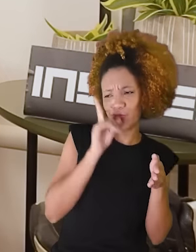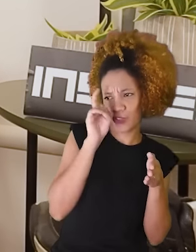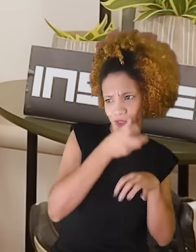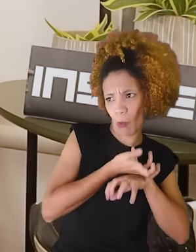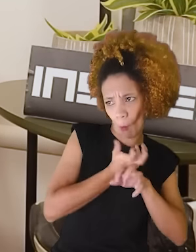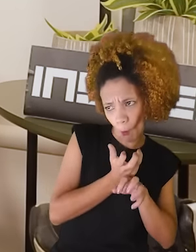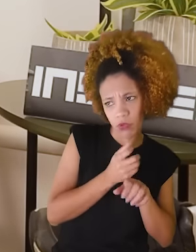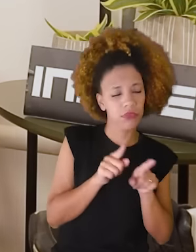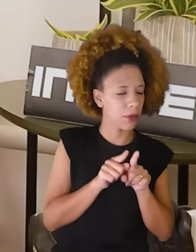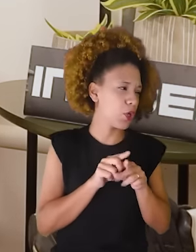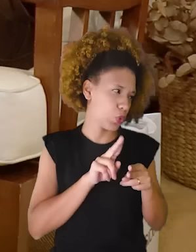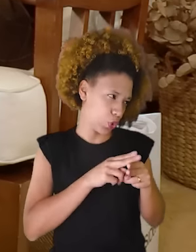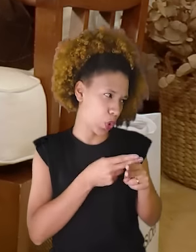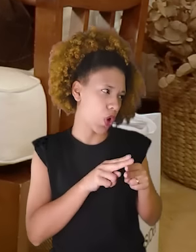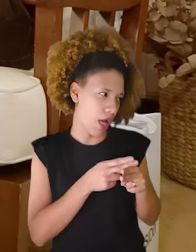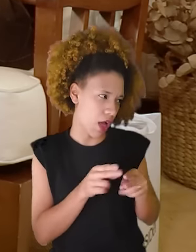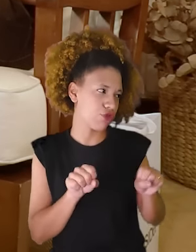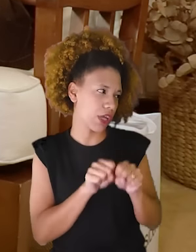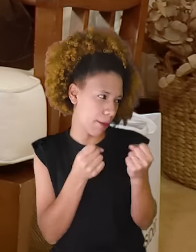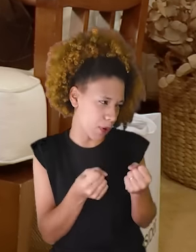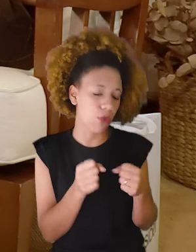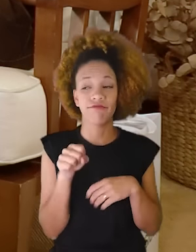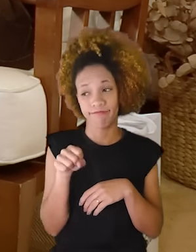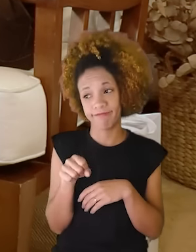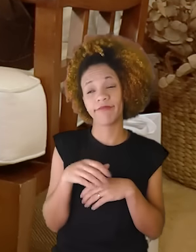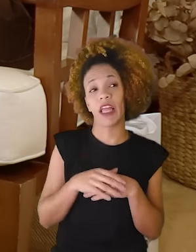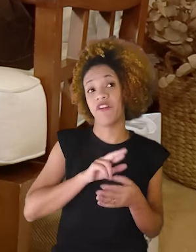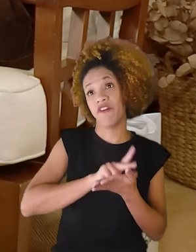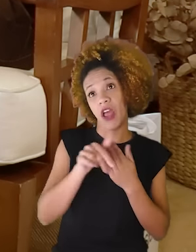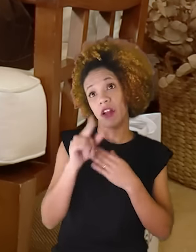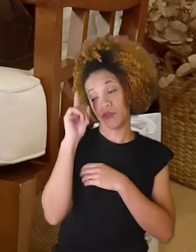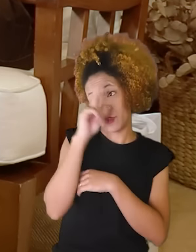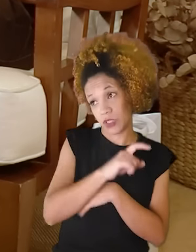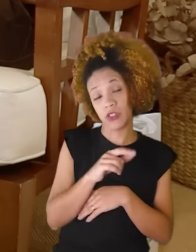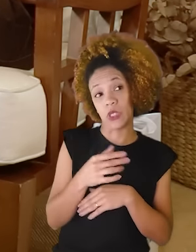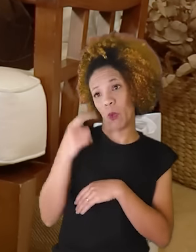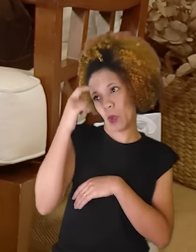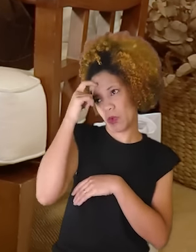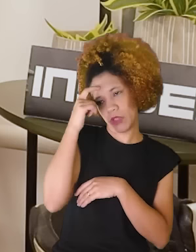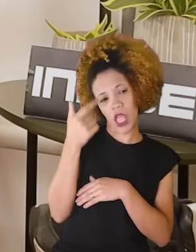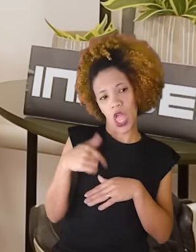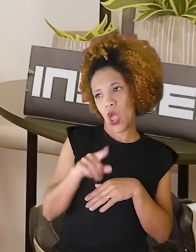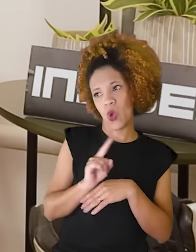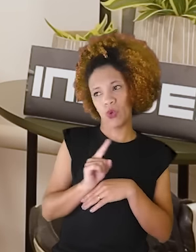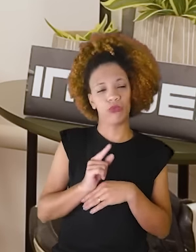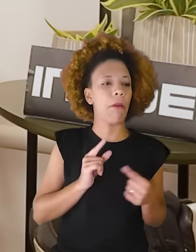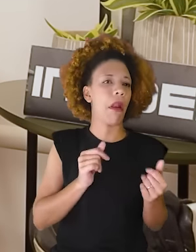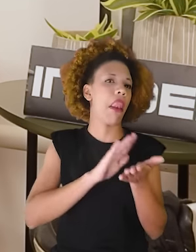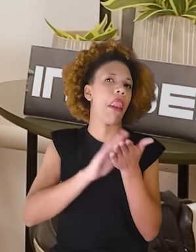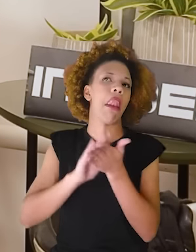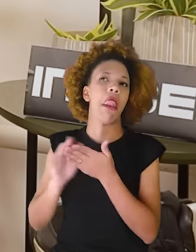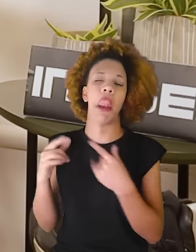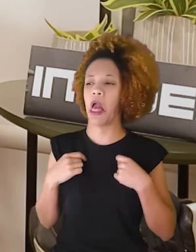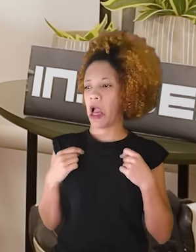de de de ficar do do do do chocolate que deu merda é várias dificuldades então eu sou muito consciente por isso por isso que eu não sou um cara extravagante eu não gasto dinheiro com roupa